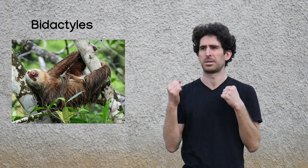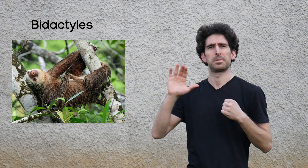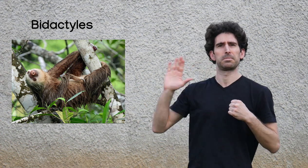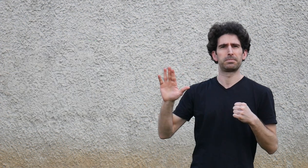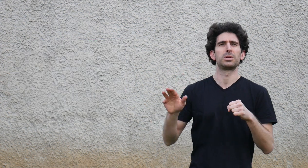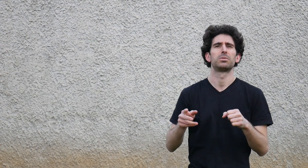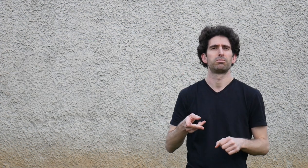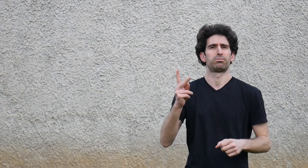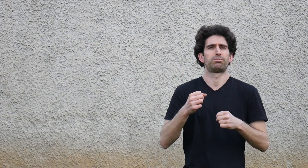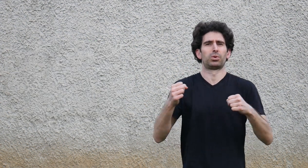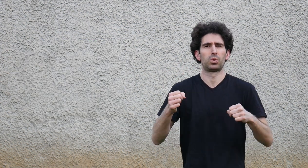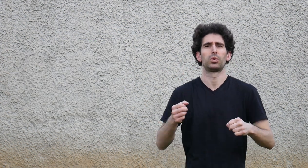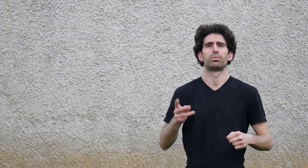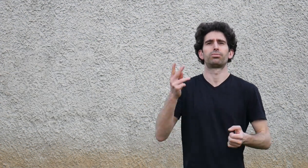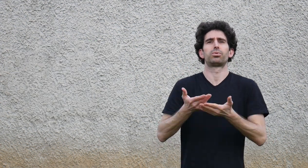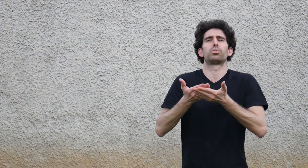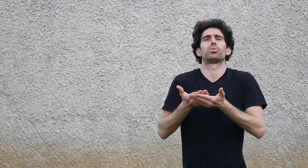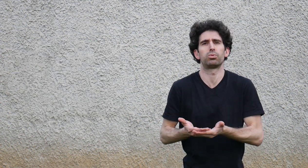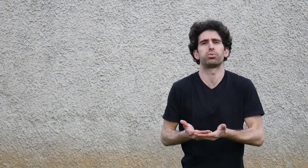Ils sont aussi plus gros et plus lourds.